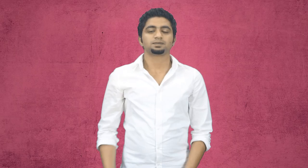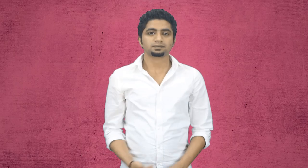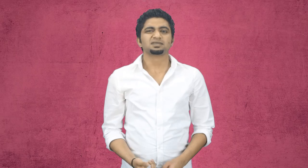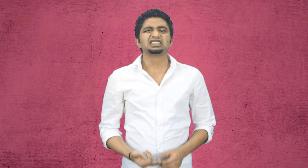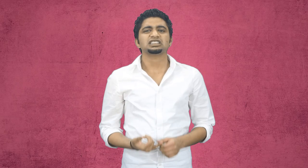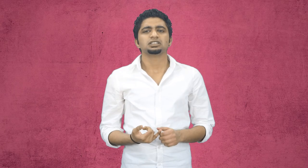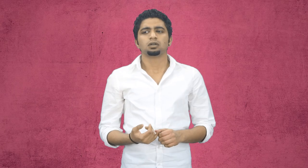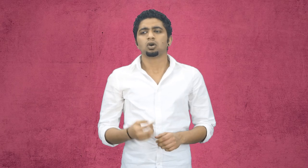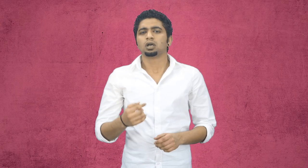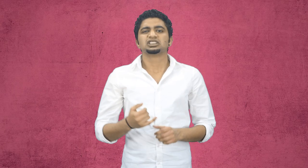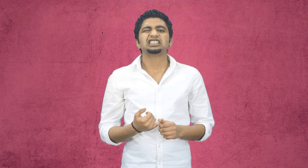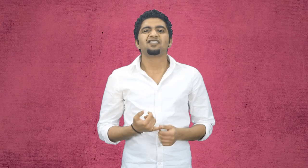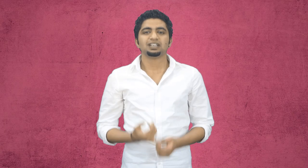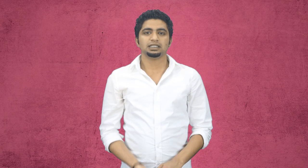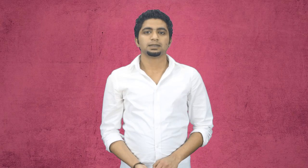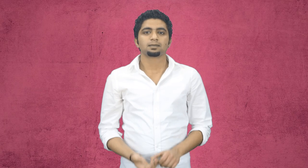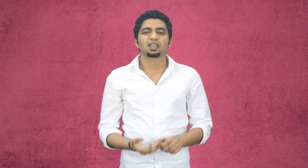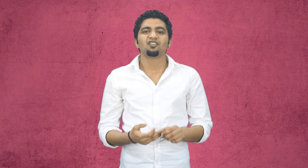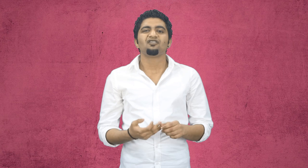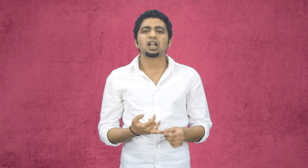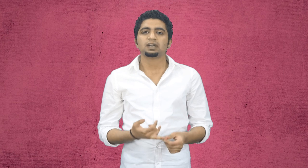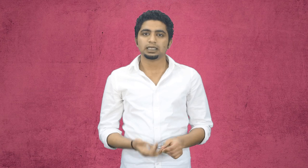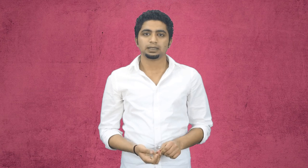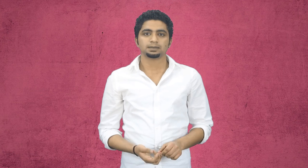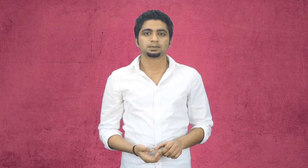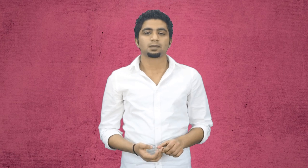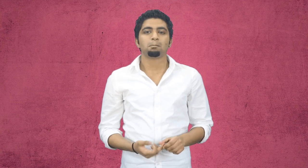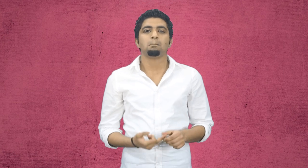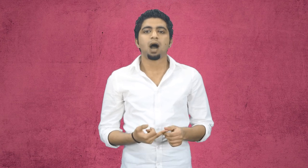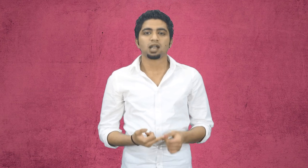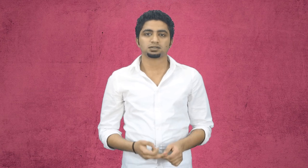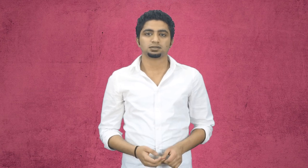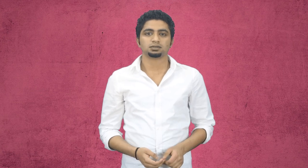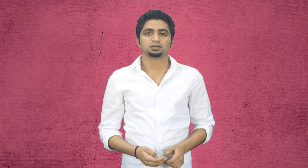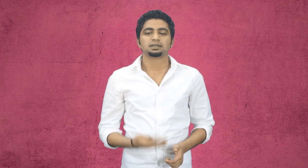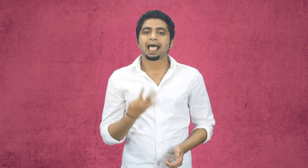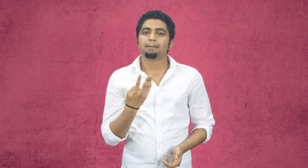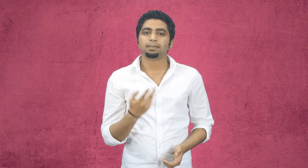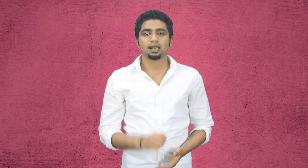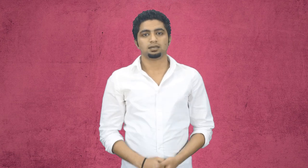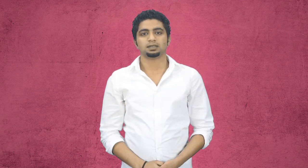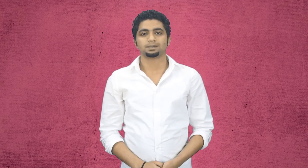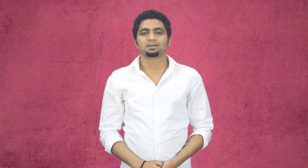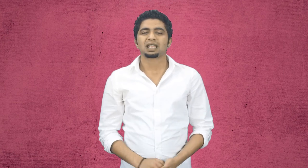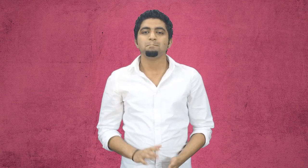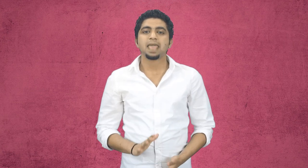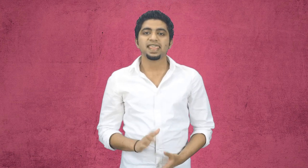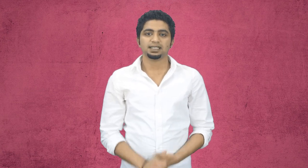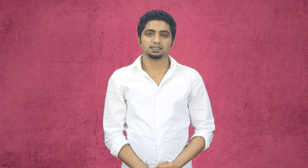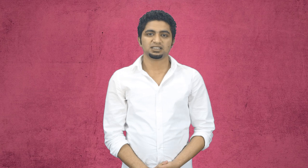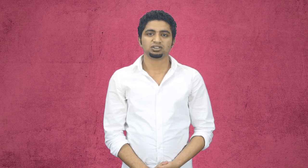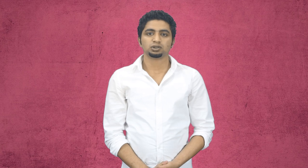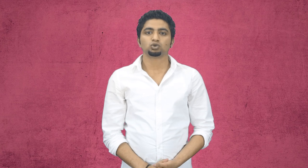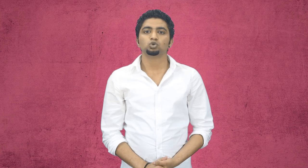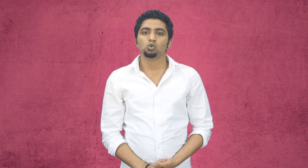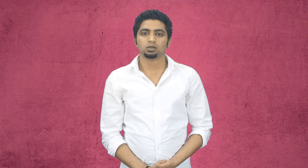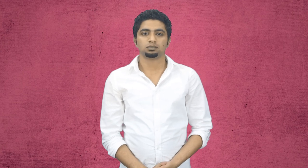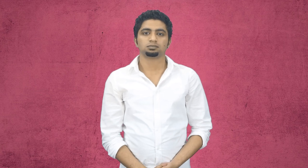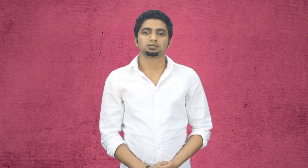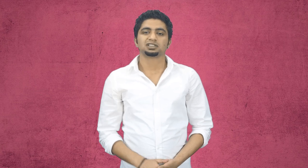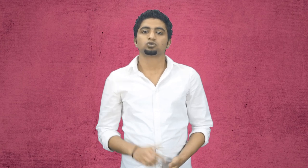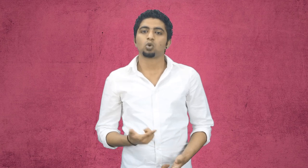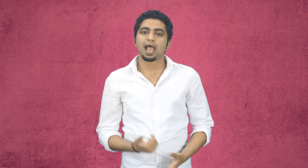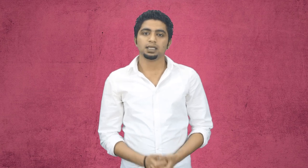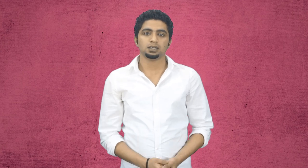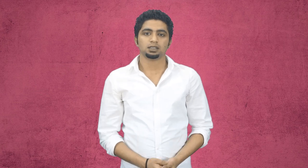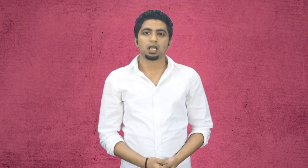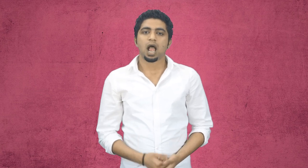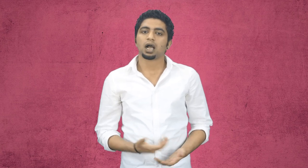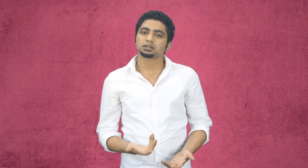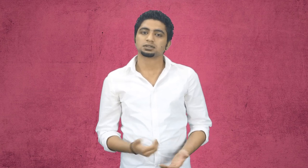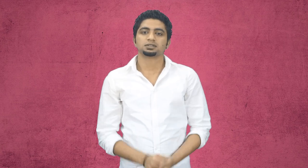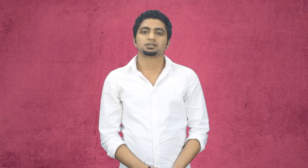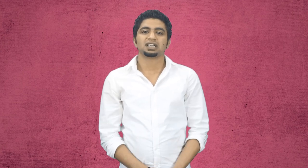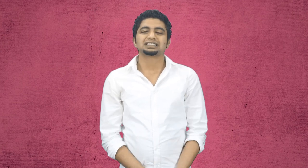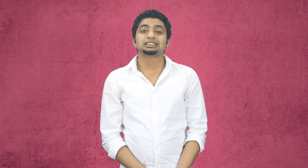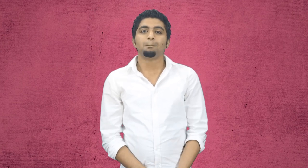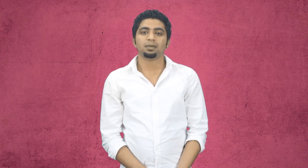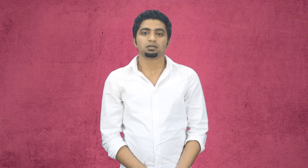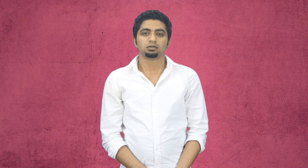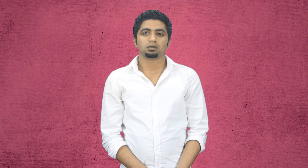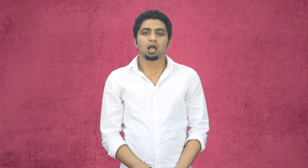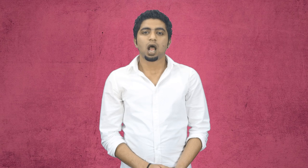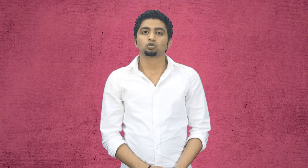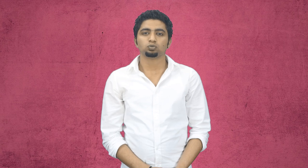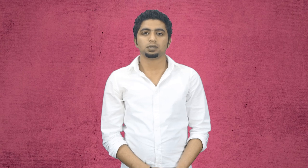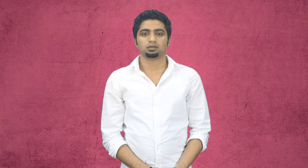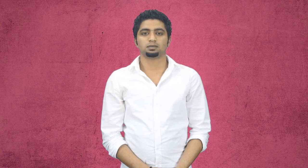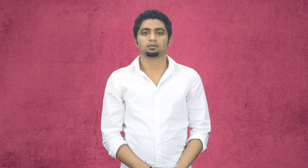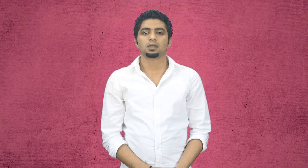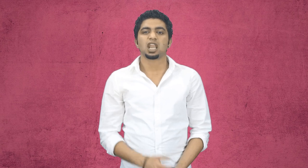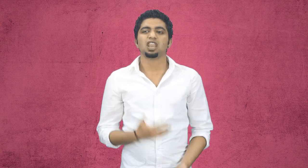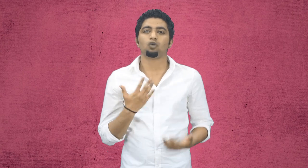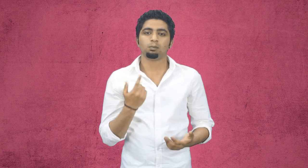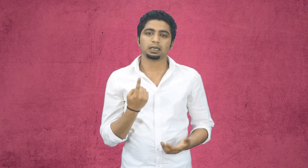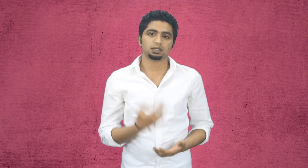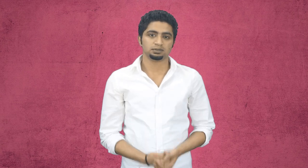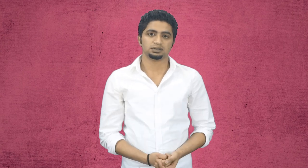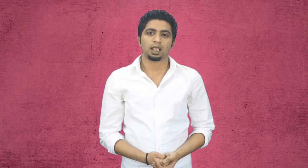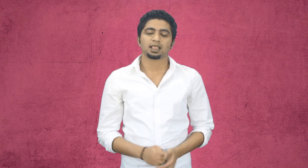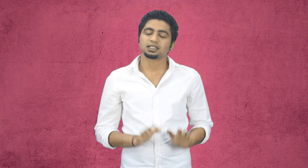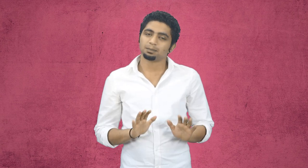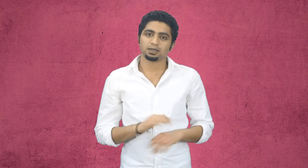Januar, Februar, März, April, Mai, Juni, Juli, August, September, Oktober, November, Dezember